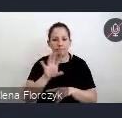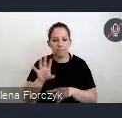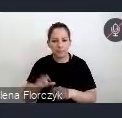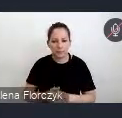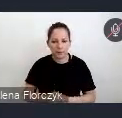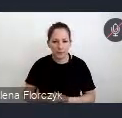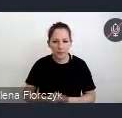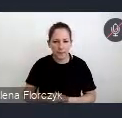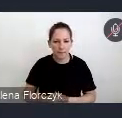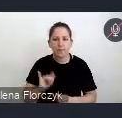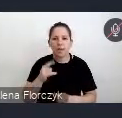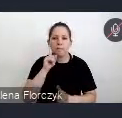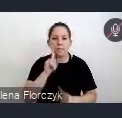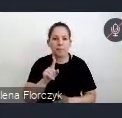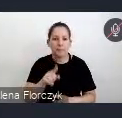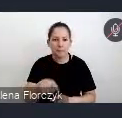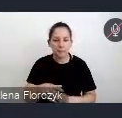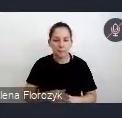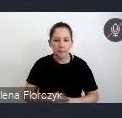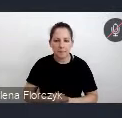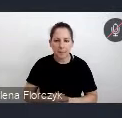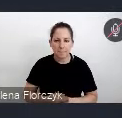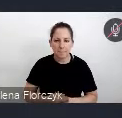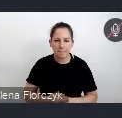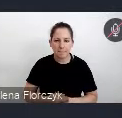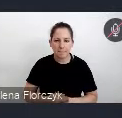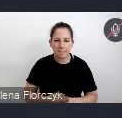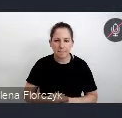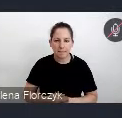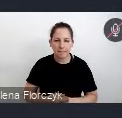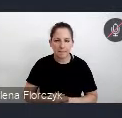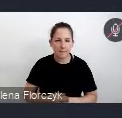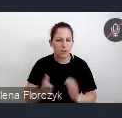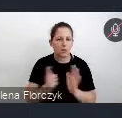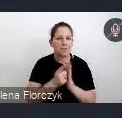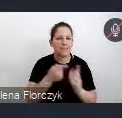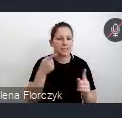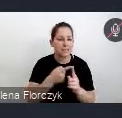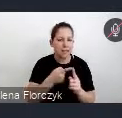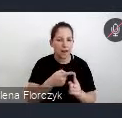i jak naprawdę przełożyć te 17 celów globalnych na konkretne działania